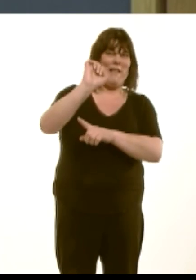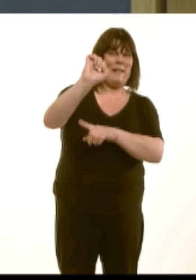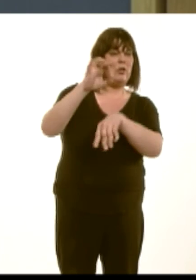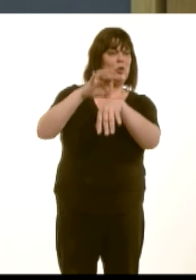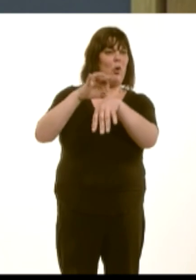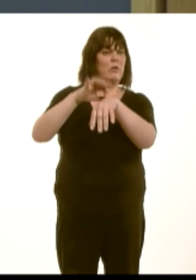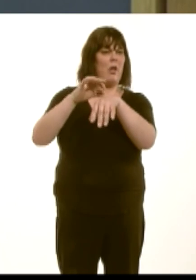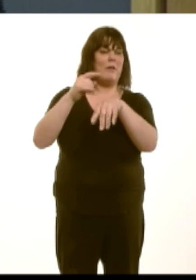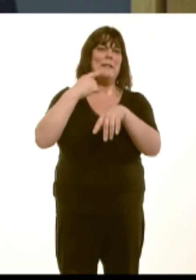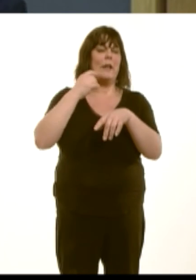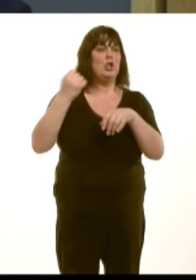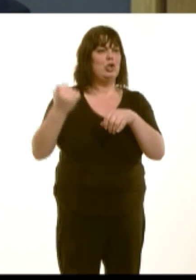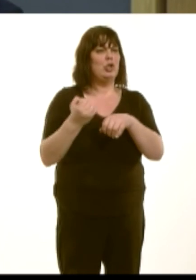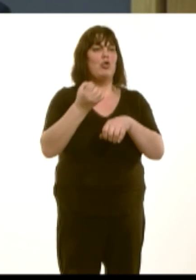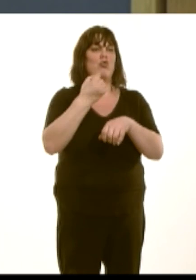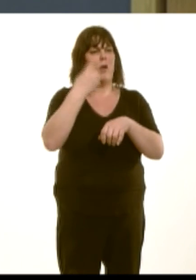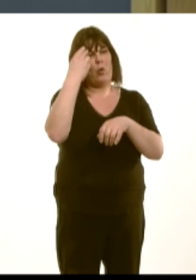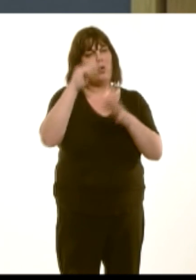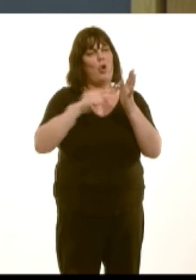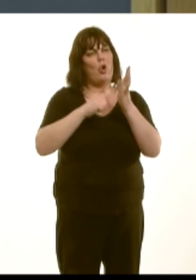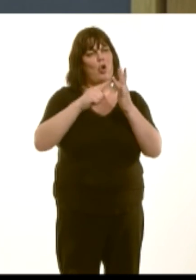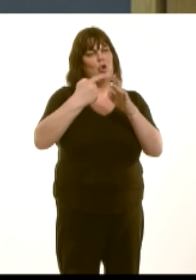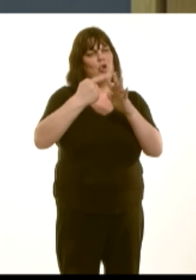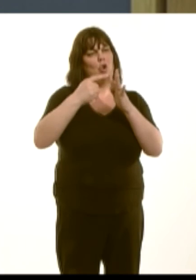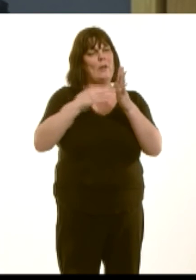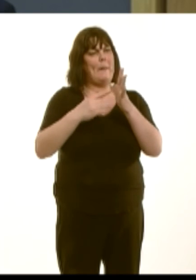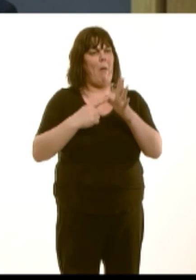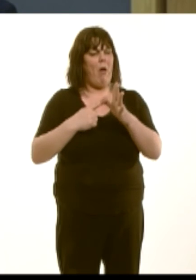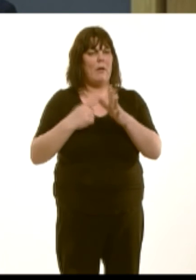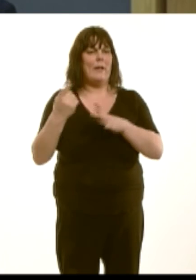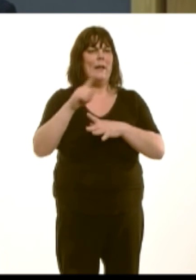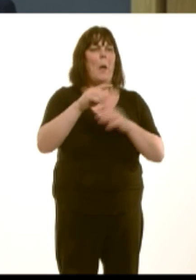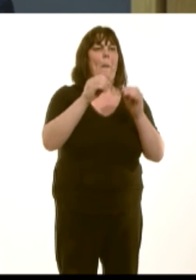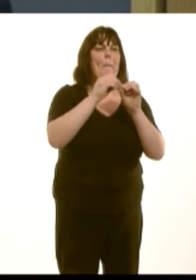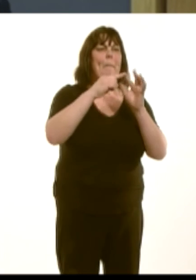Rwan, mae Bwrdd Iechyd Lleol Prifysgol Betsi Cadwaladr wedi gwrthod y cais ac wedi gwrthod ail gais hefyd.